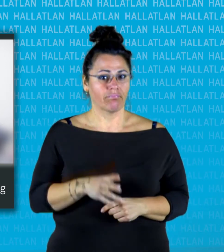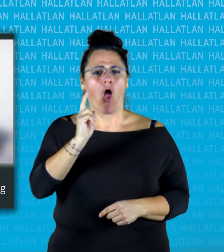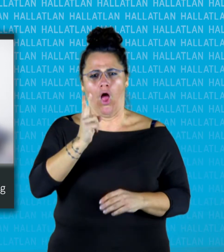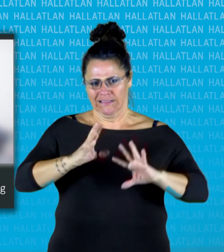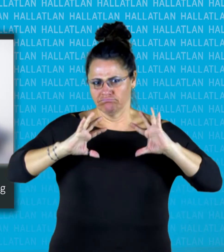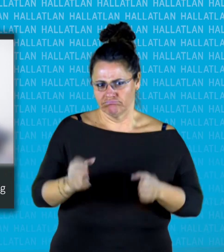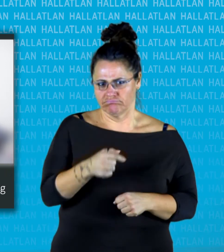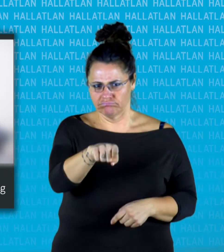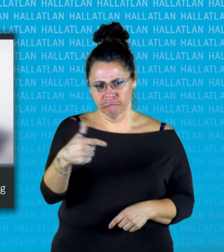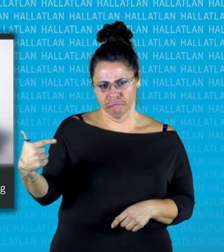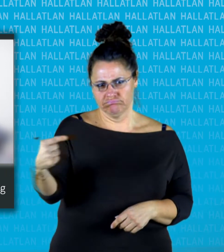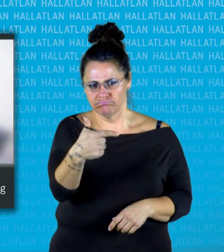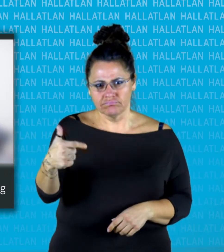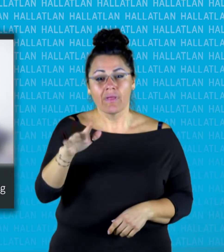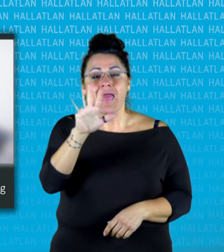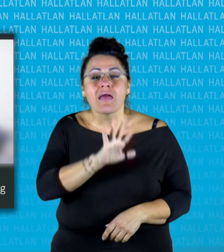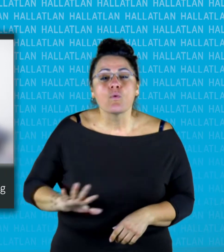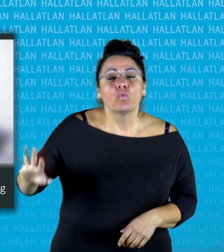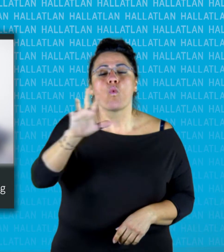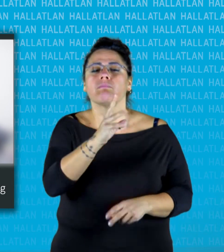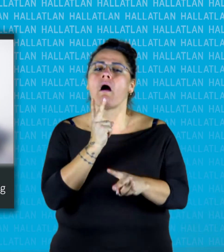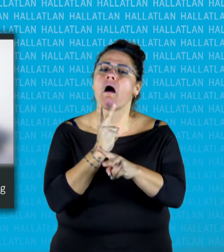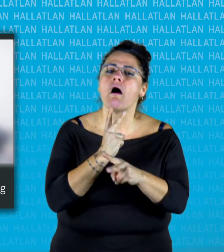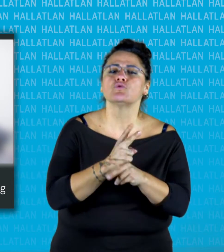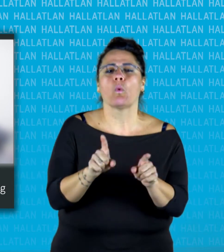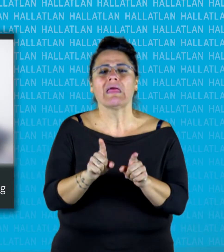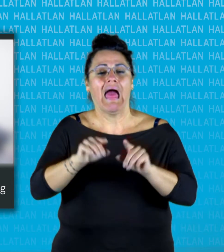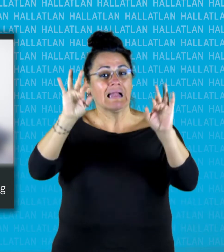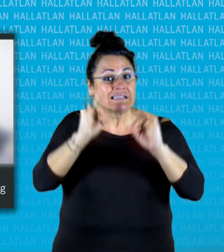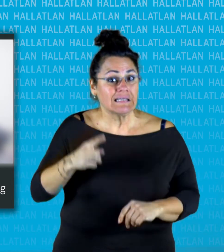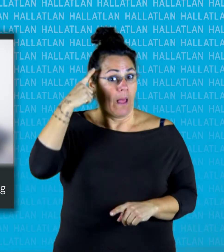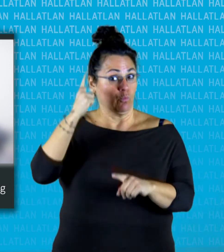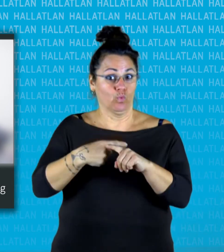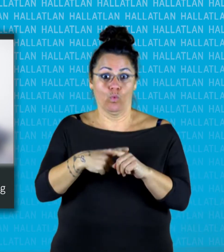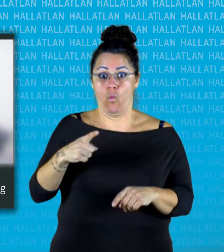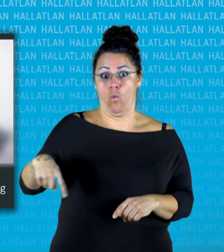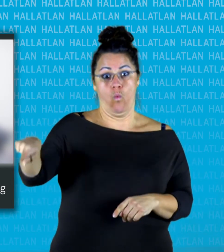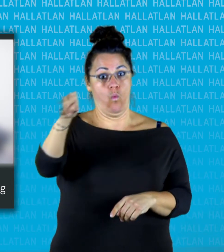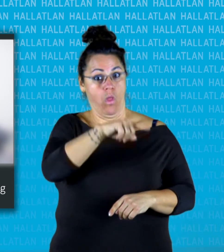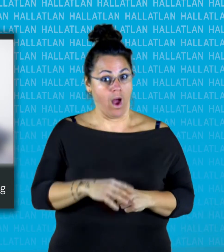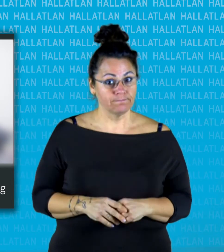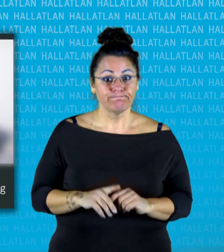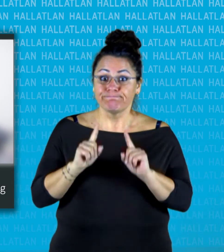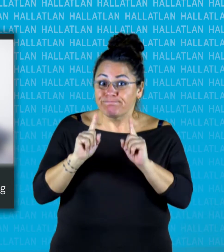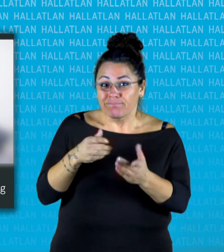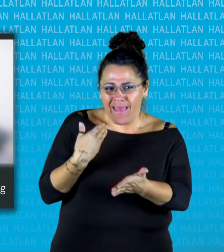Az alapítók Európában nem tudnak hasonló futárcégről,